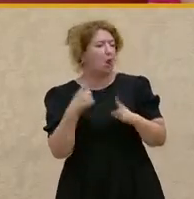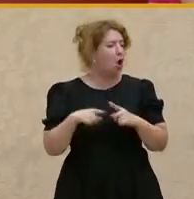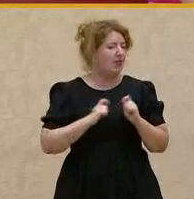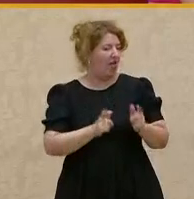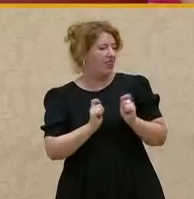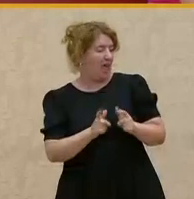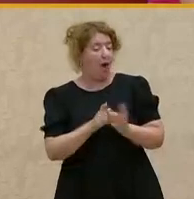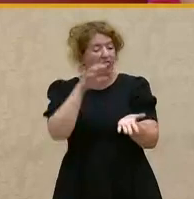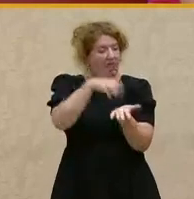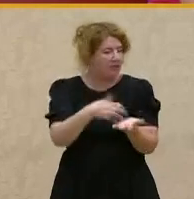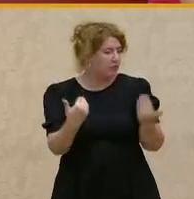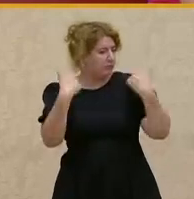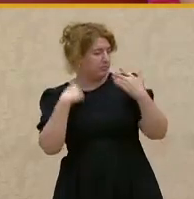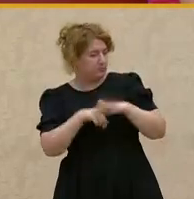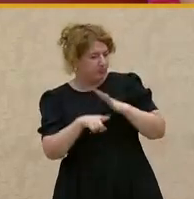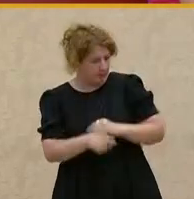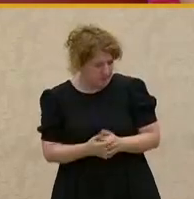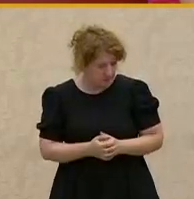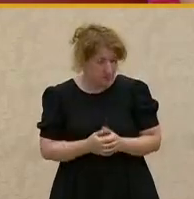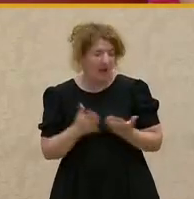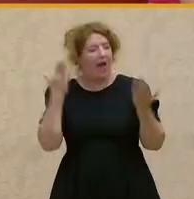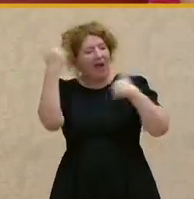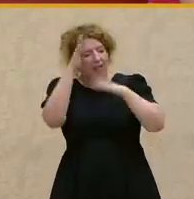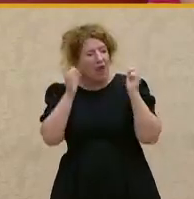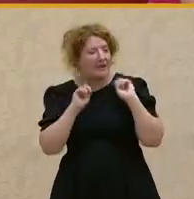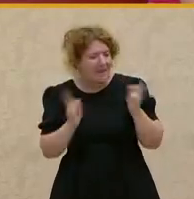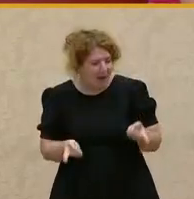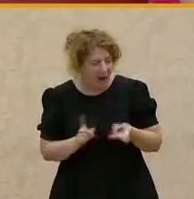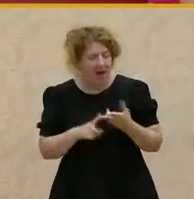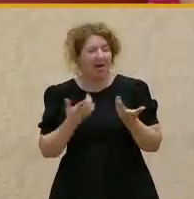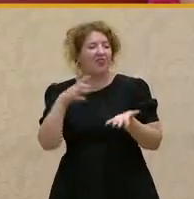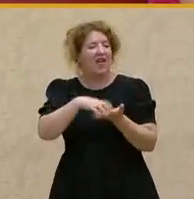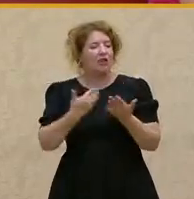Centros de atención temprana, centros de día, residencias, viviendas tuteladas...